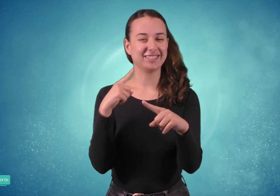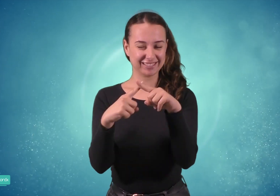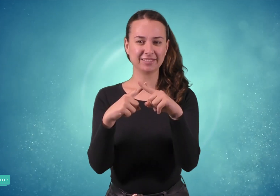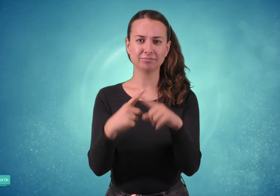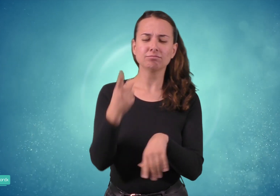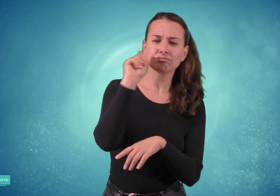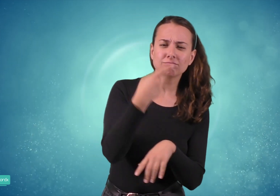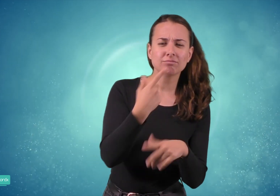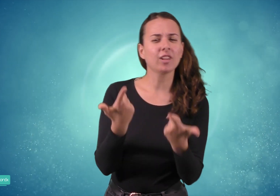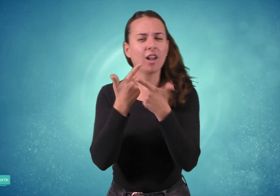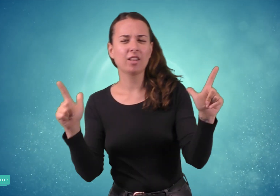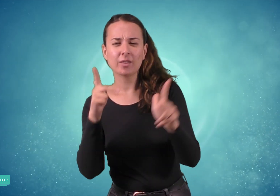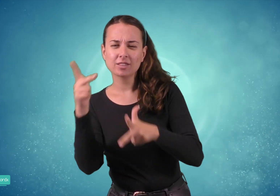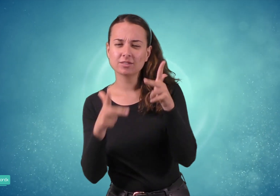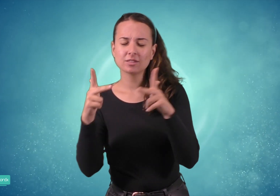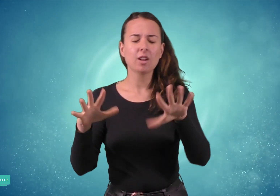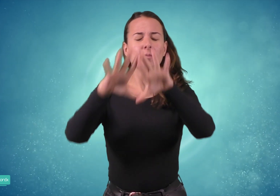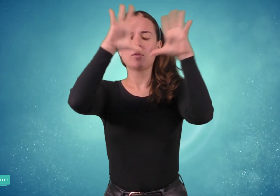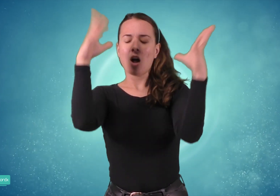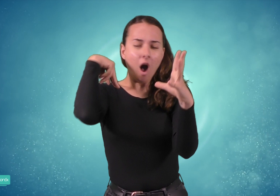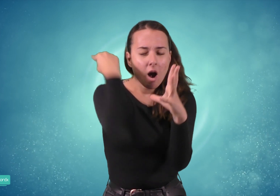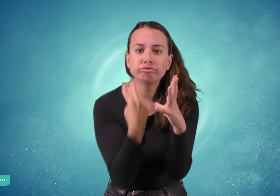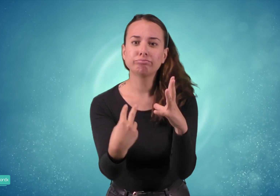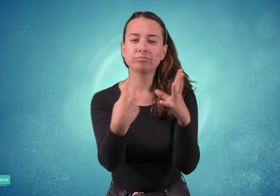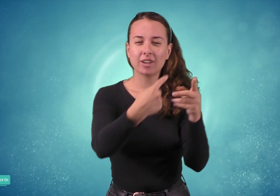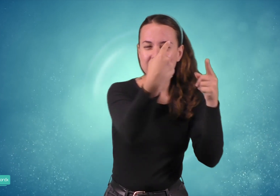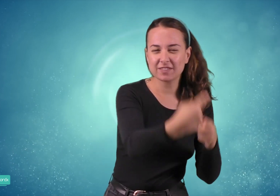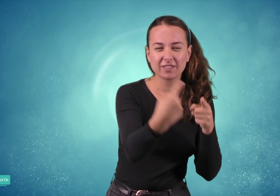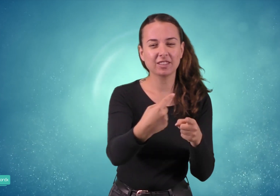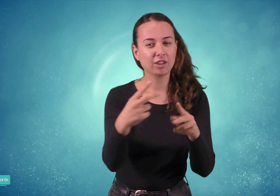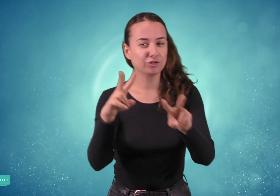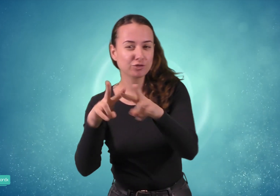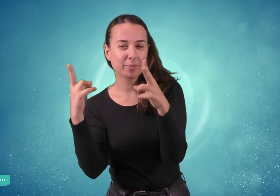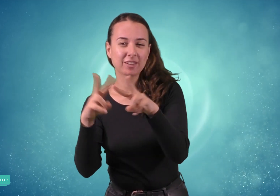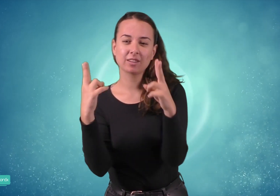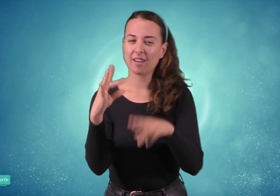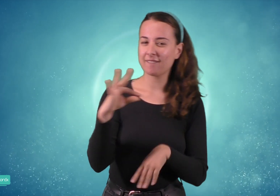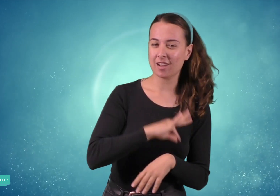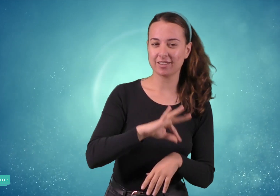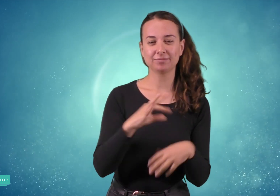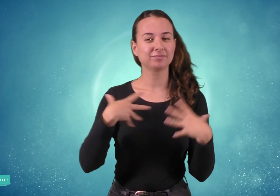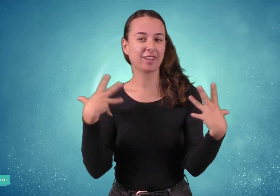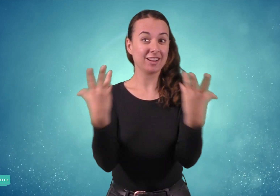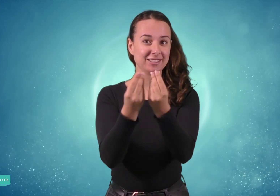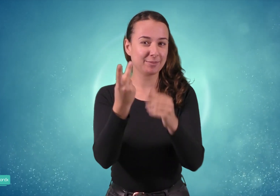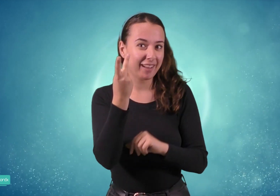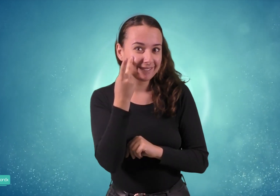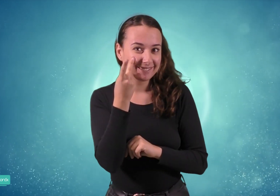Insieme, ci immergeremo e scopriremo tante curiosità sulla comunità sorda e La Lingua dei Segni.